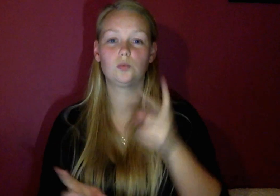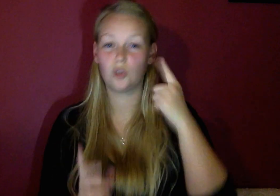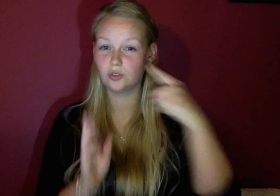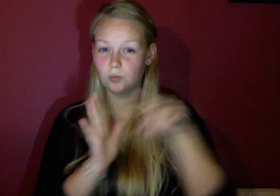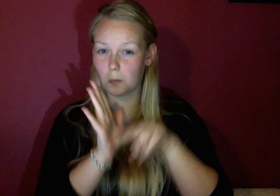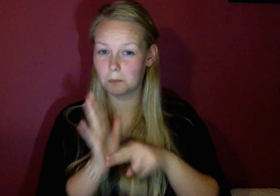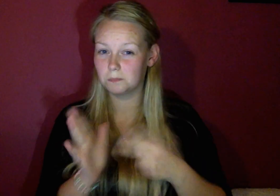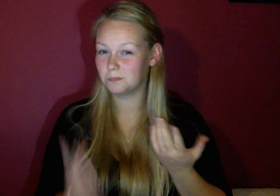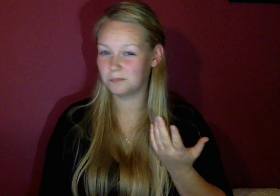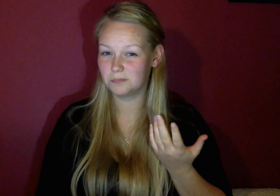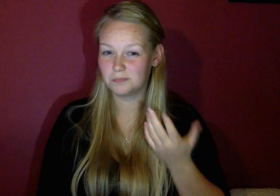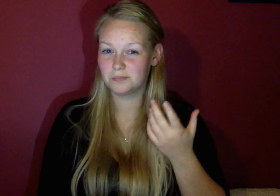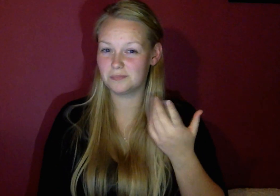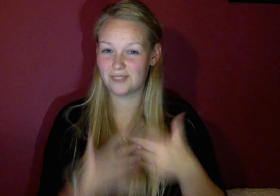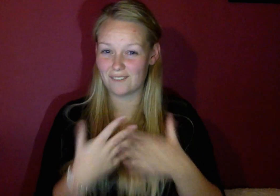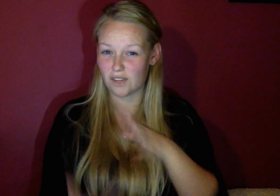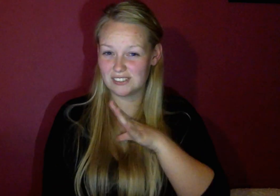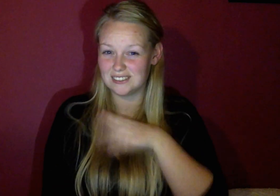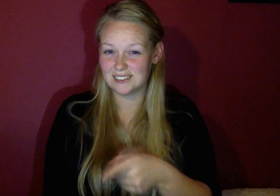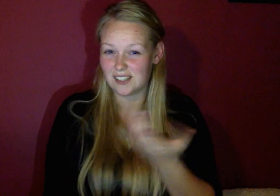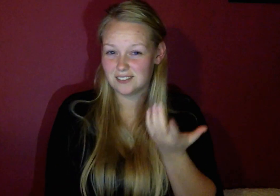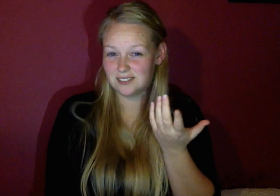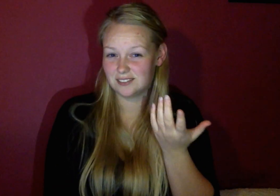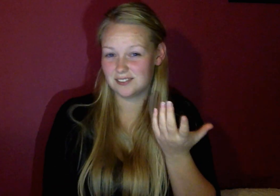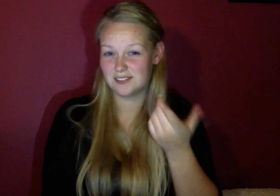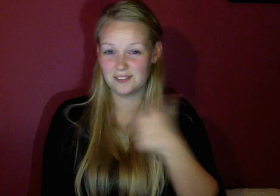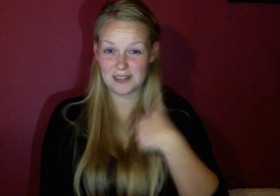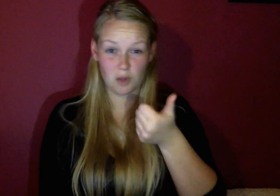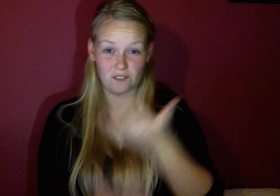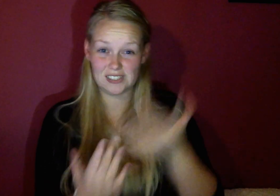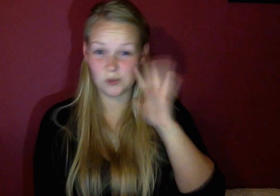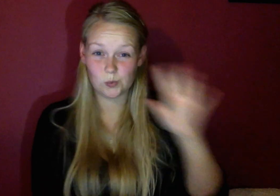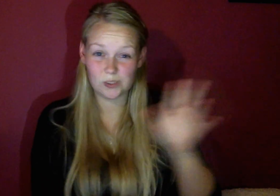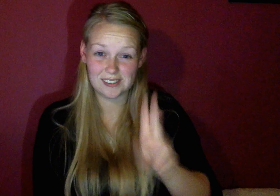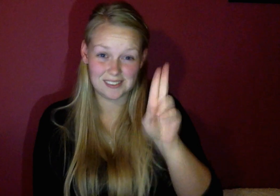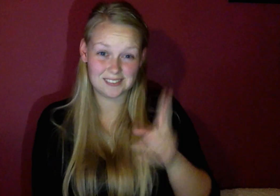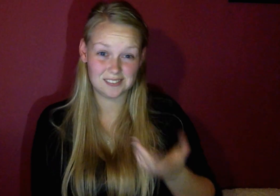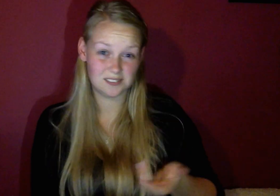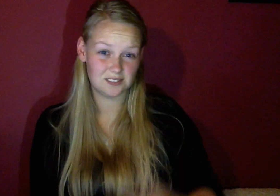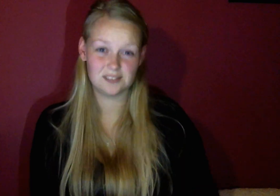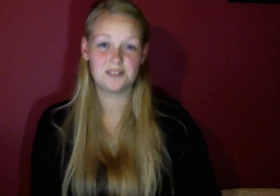Och också, den där hörselnormen. Varför finns den för? Vi behöver inte ljud egentligen.